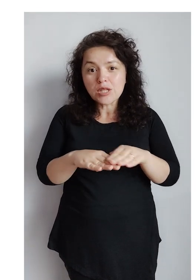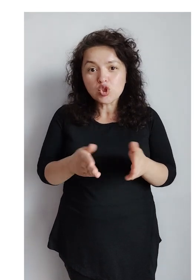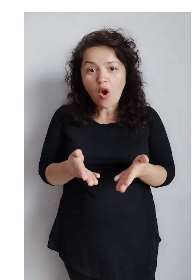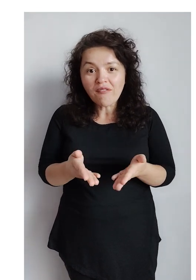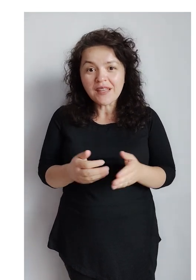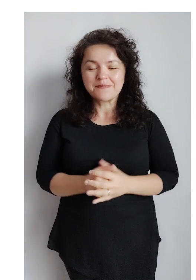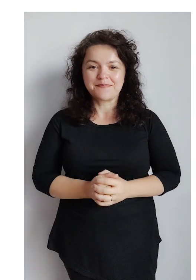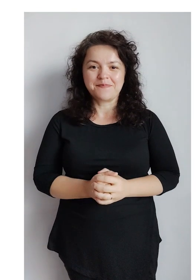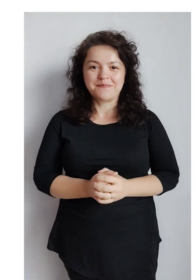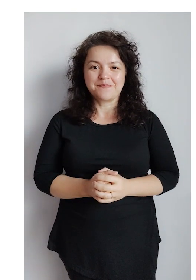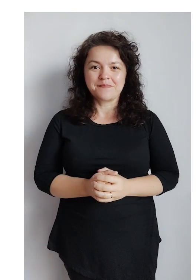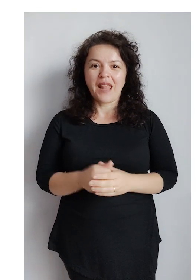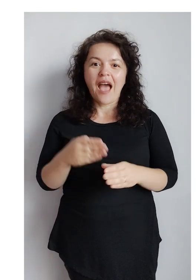Accesul în spații publice